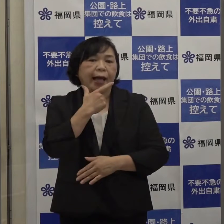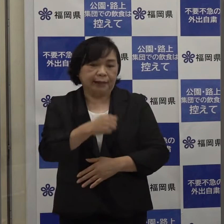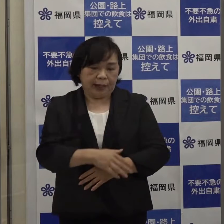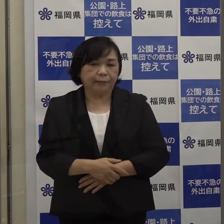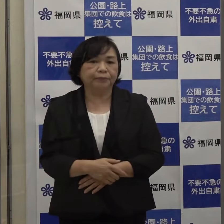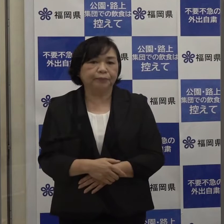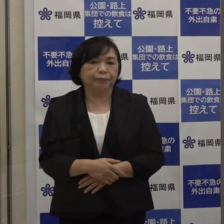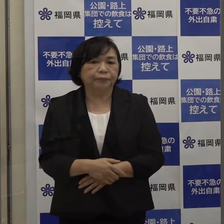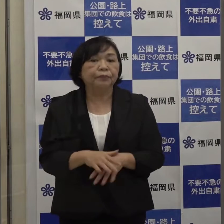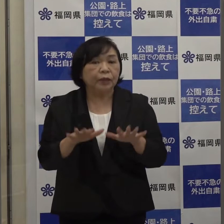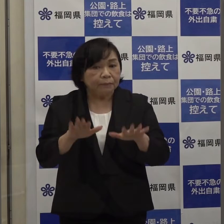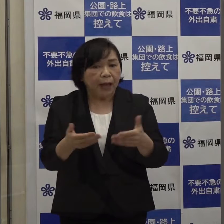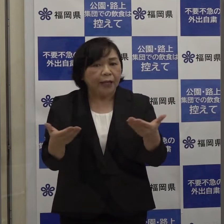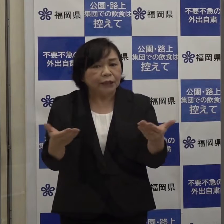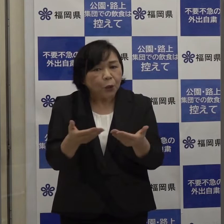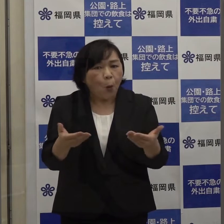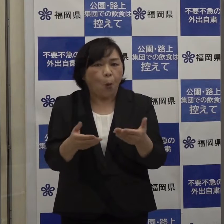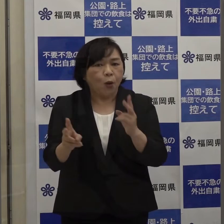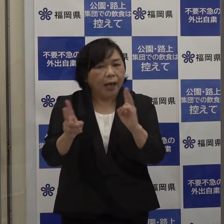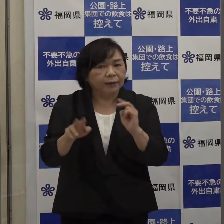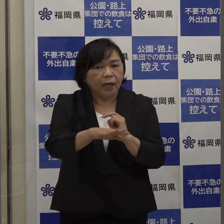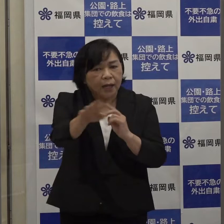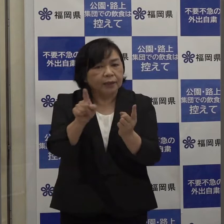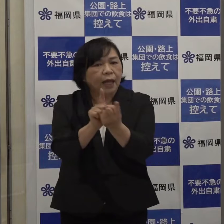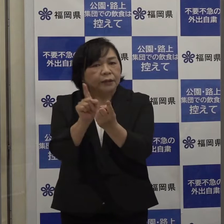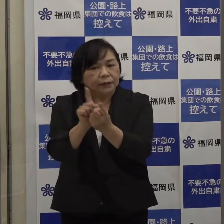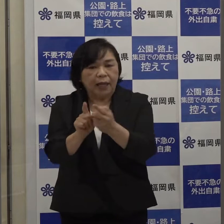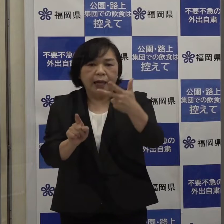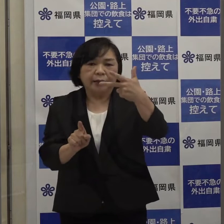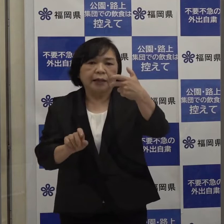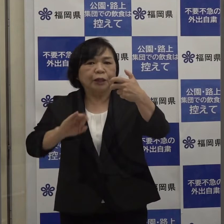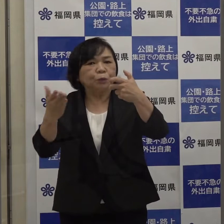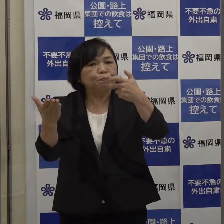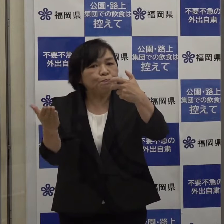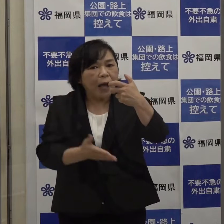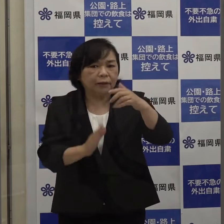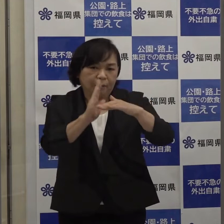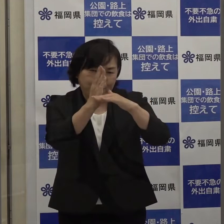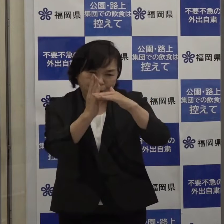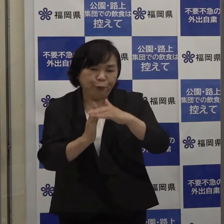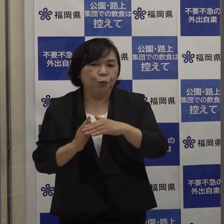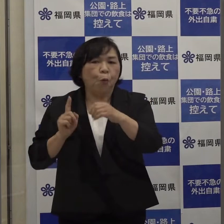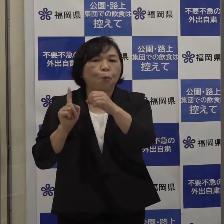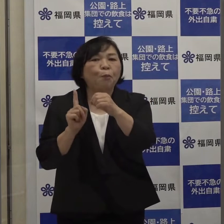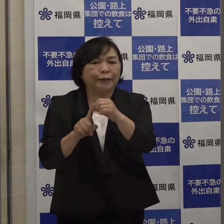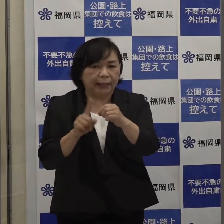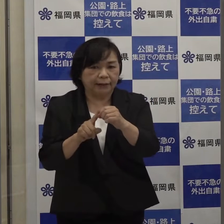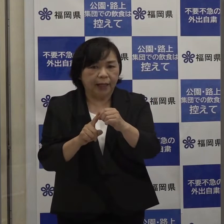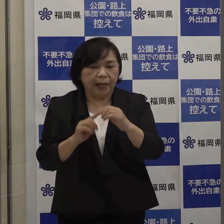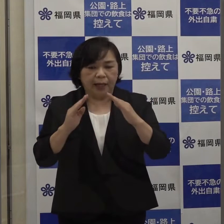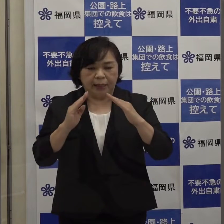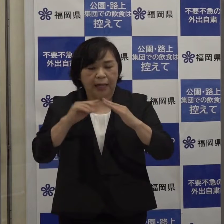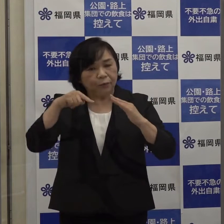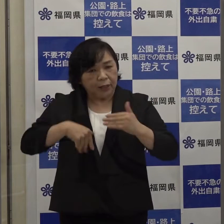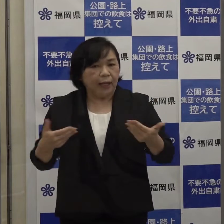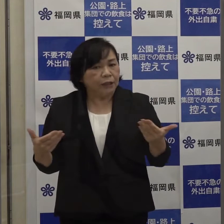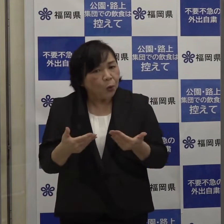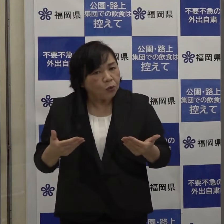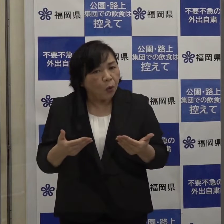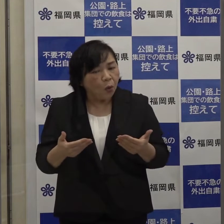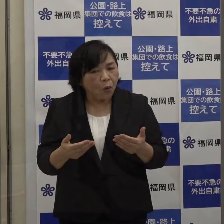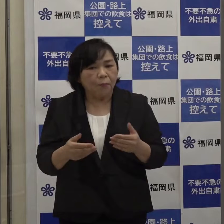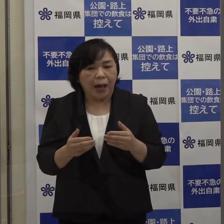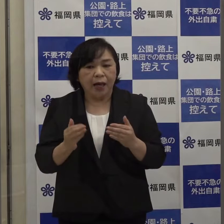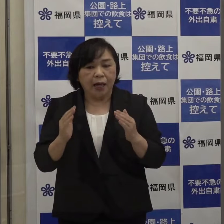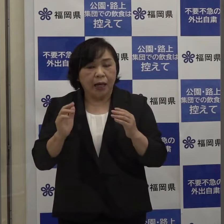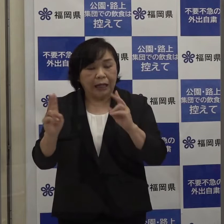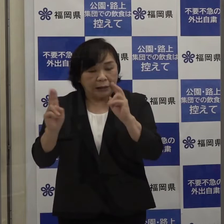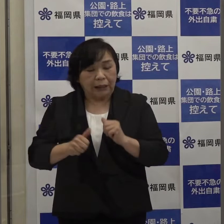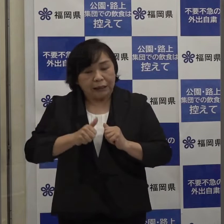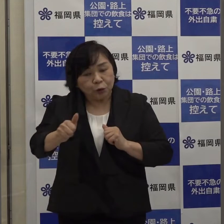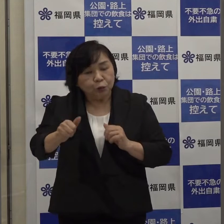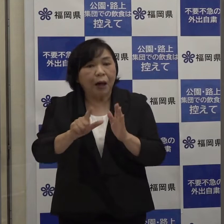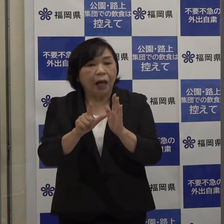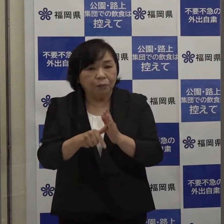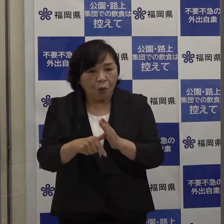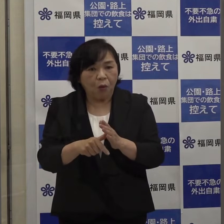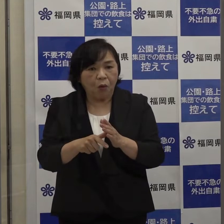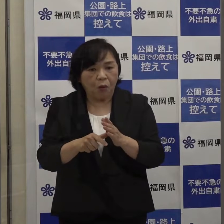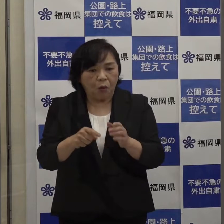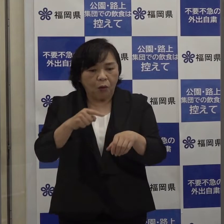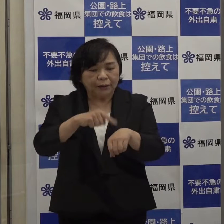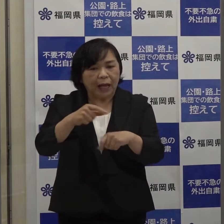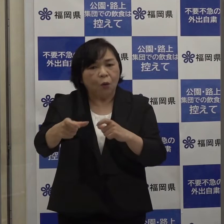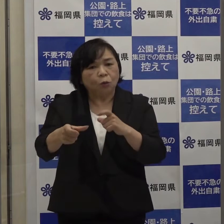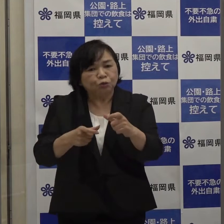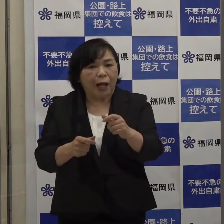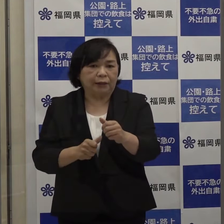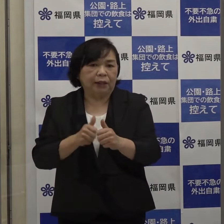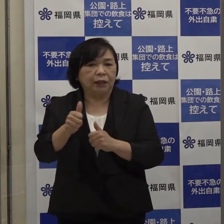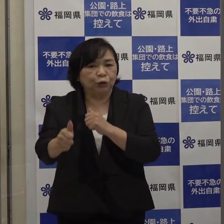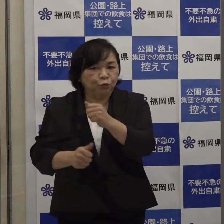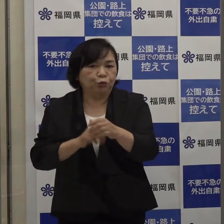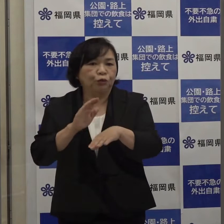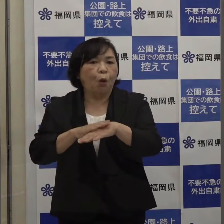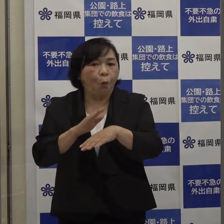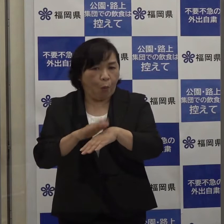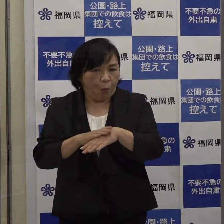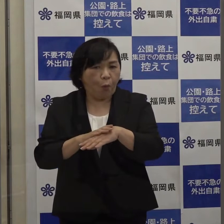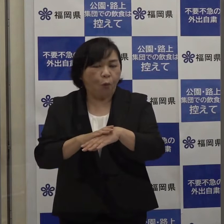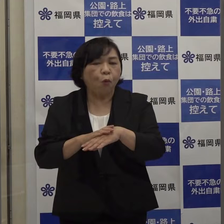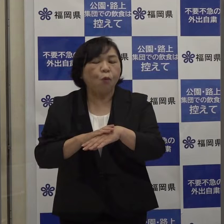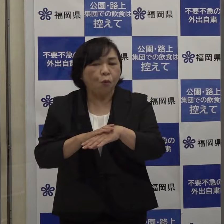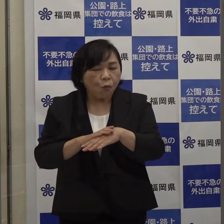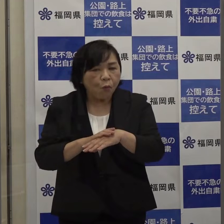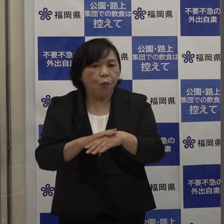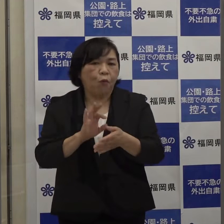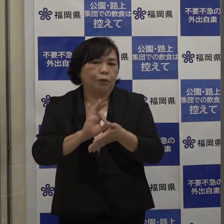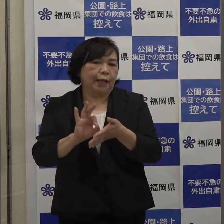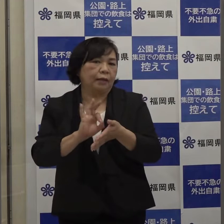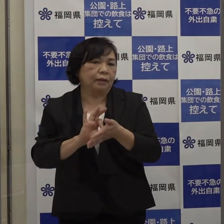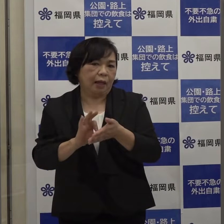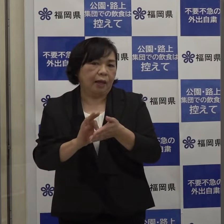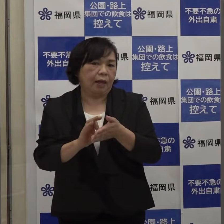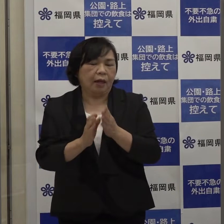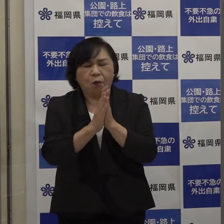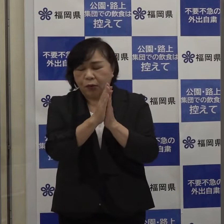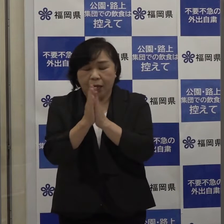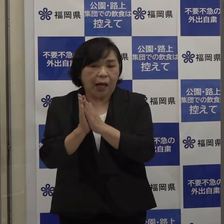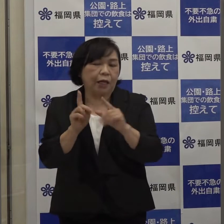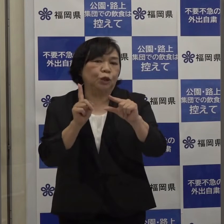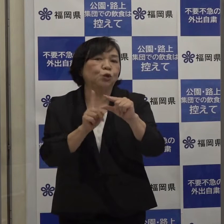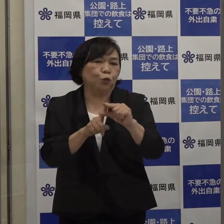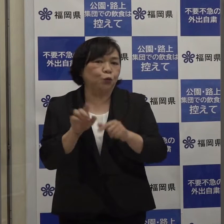今 事業者の皆さんには 出勤者の７割削減を目指して 在宅勤務 テレワーク 出勤をする場合でもローテーション勤務 時差出勤などの活用をお願いしていますが